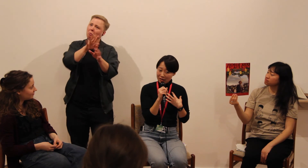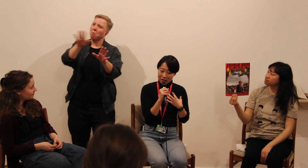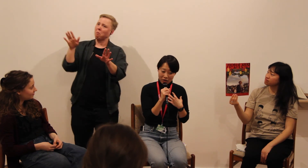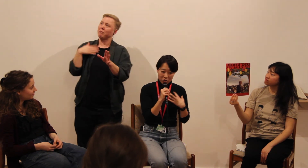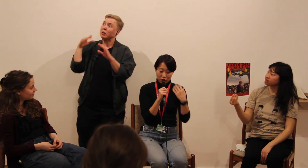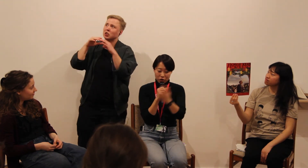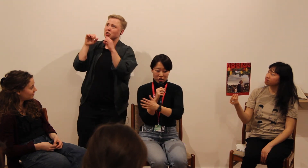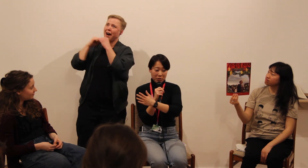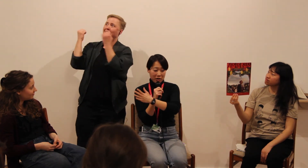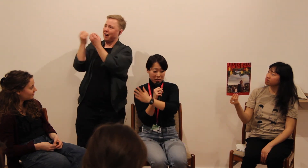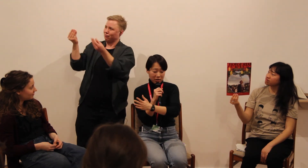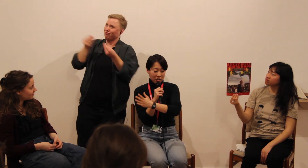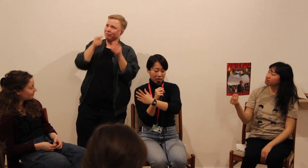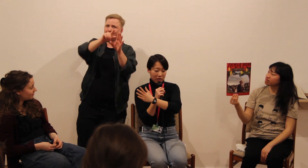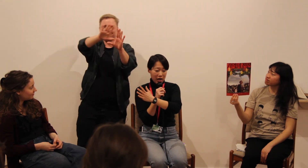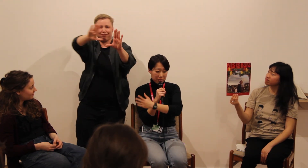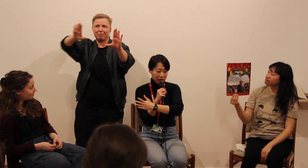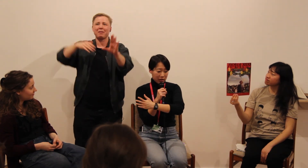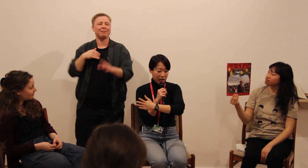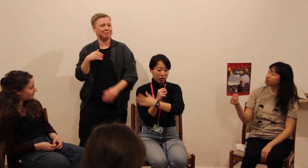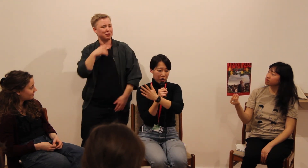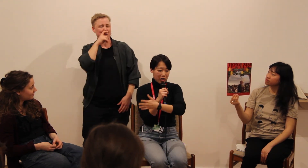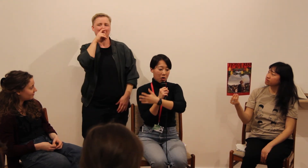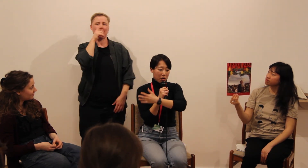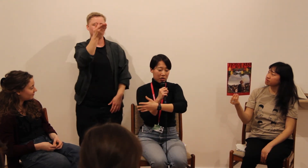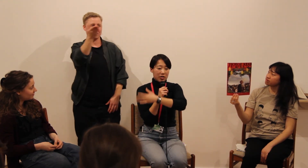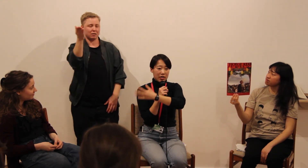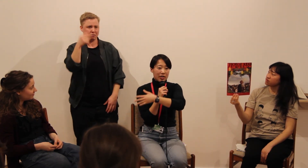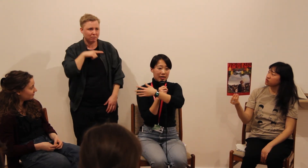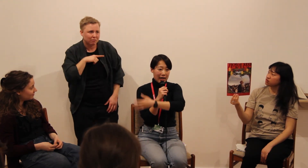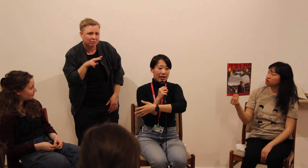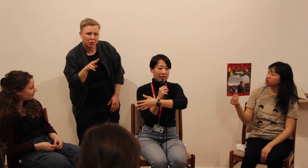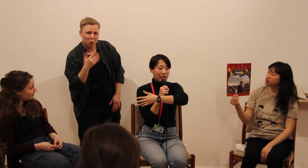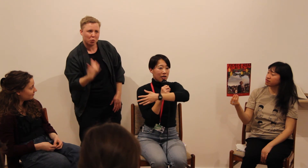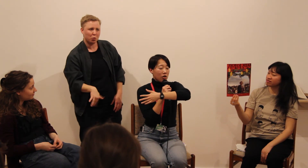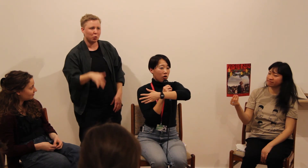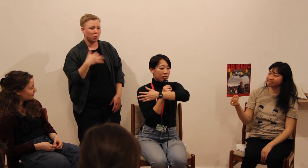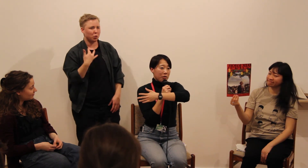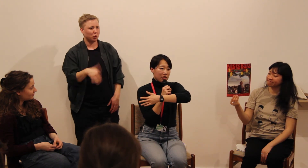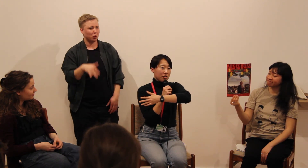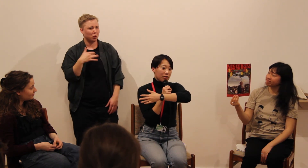Aber da gab es ein riesiges Massaker und die koreanische Regierung hat dies immer bestritten.